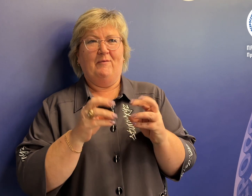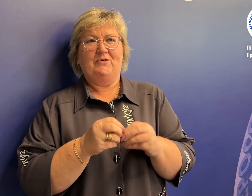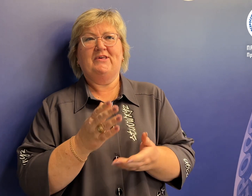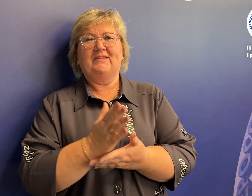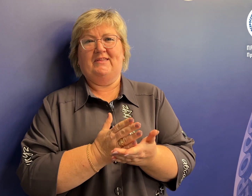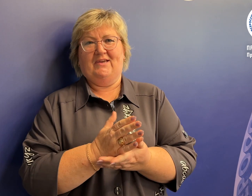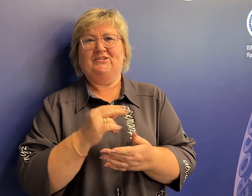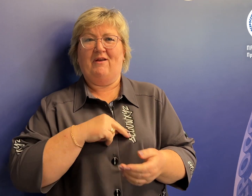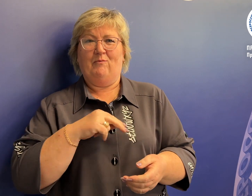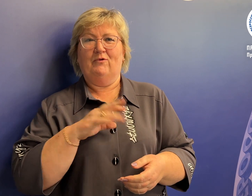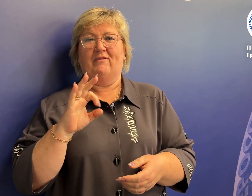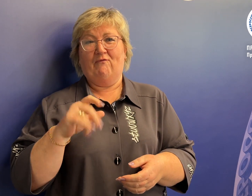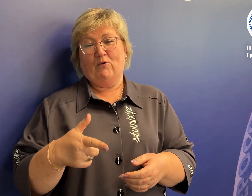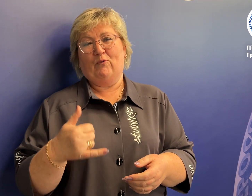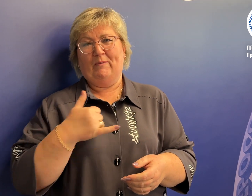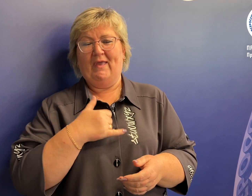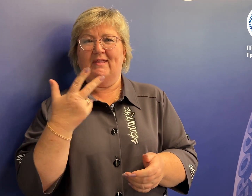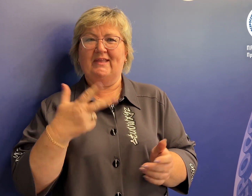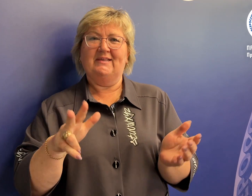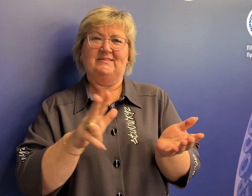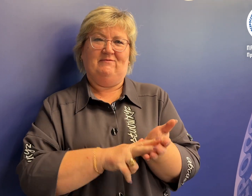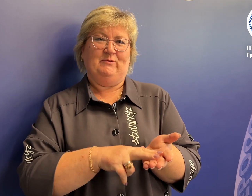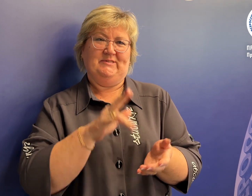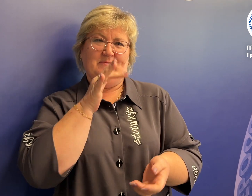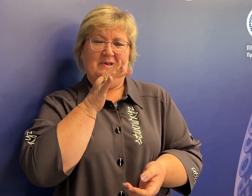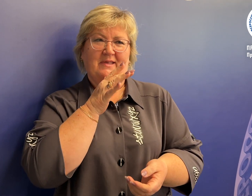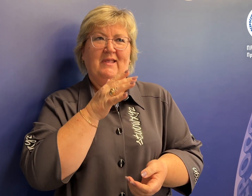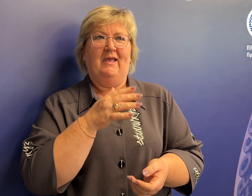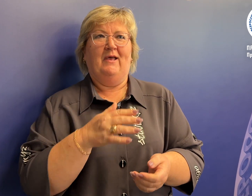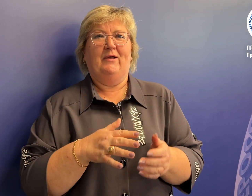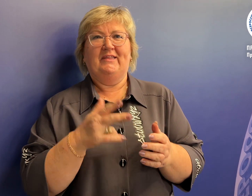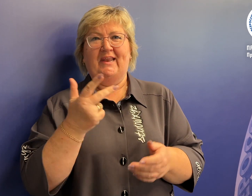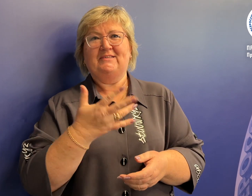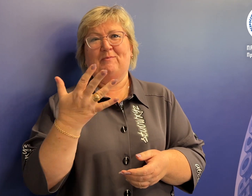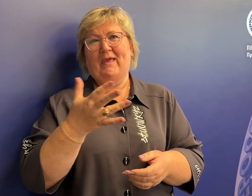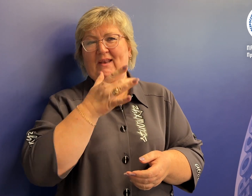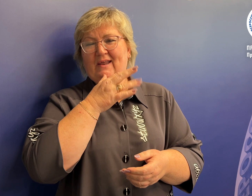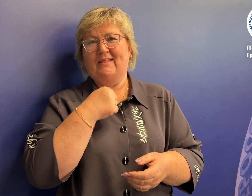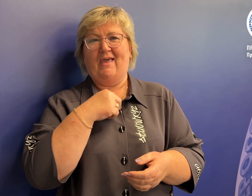Мой общий стаж работы во Всероссийском обществе глухих - 38 лет.